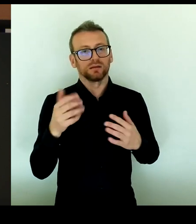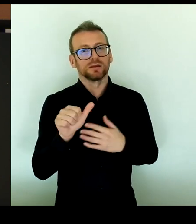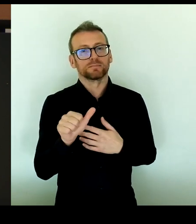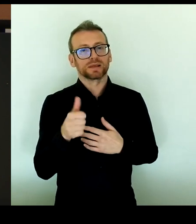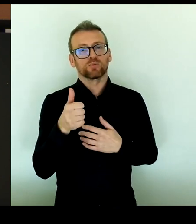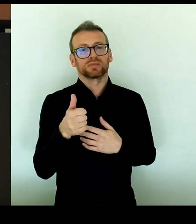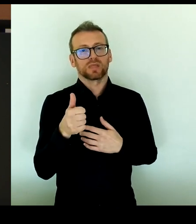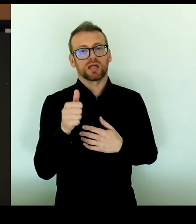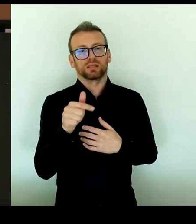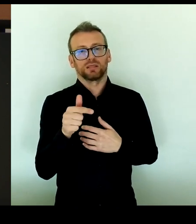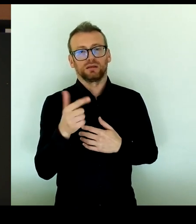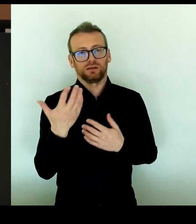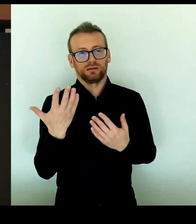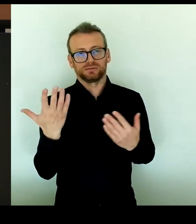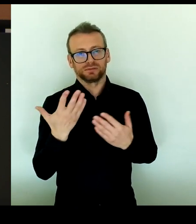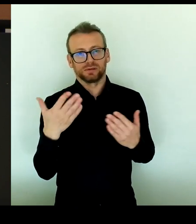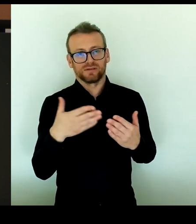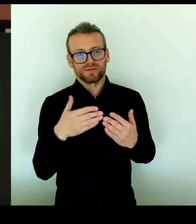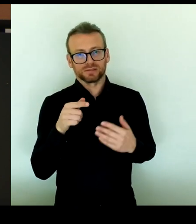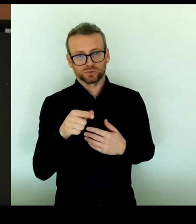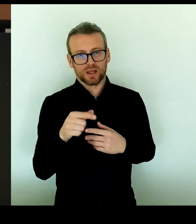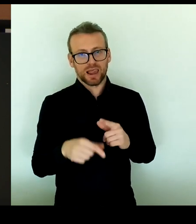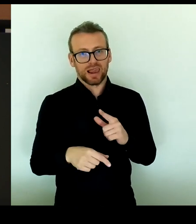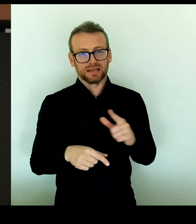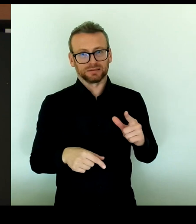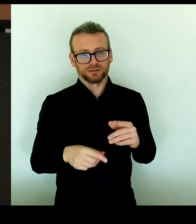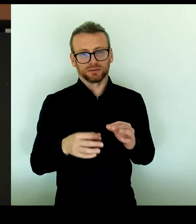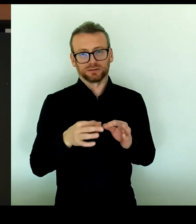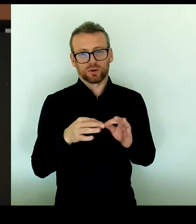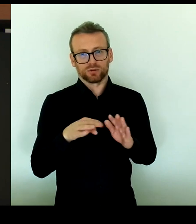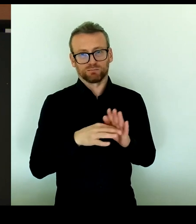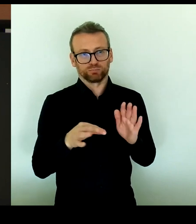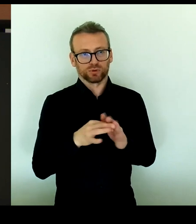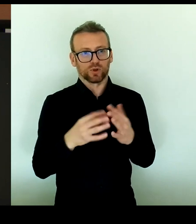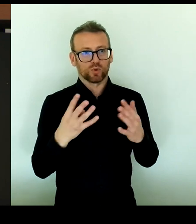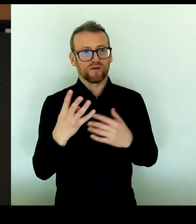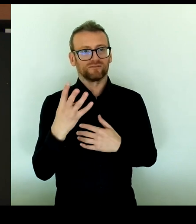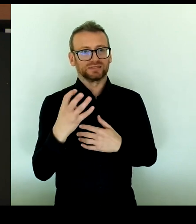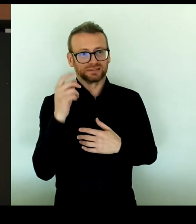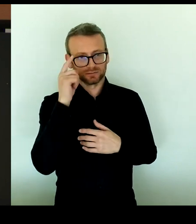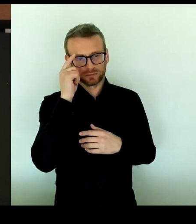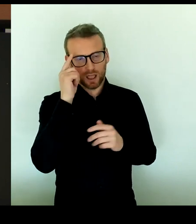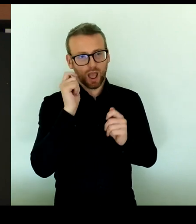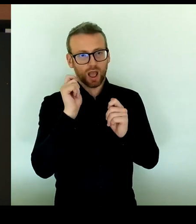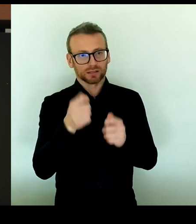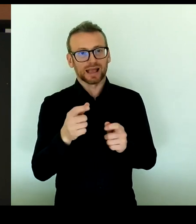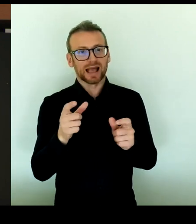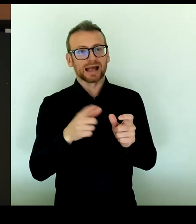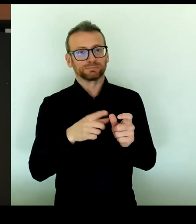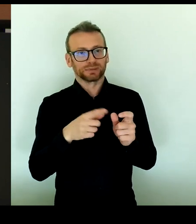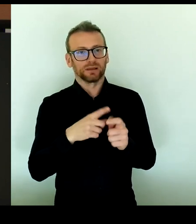Und wir haben den Fokus darauf gelegt, Räume verstärkt, nicht nur für bildende Künstlerinnen und Künstler zu sichern und zu